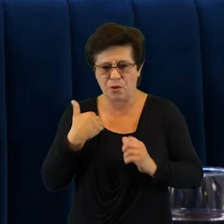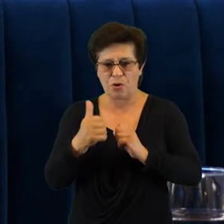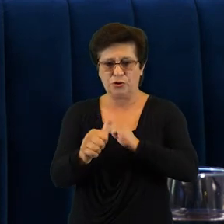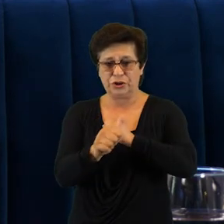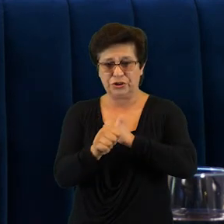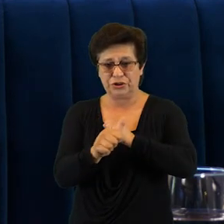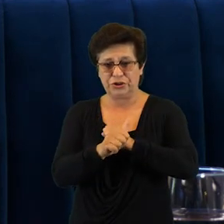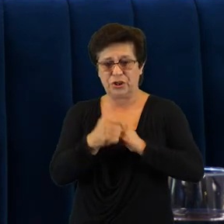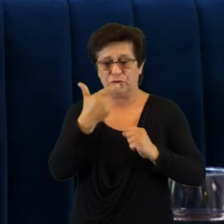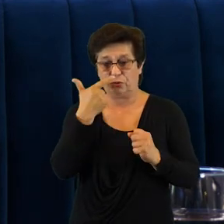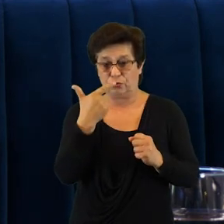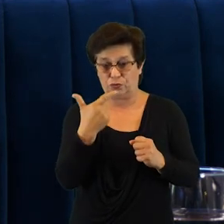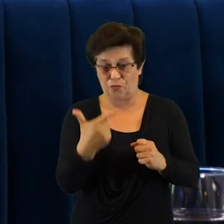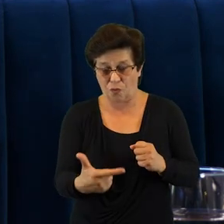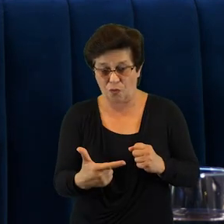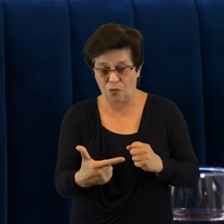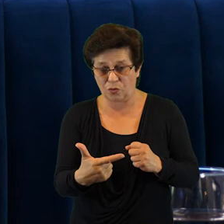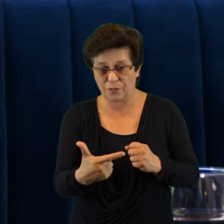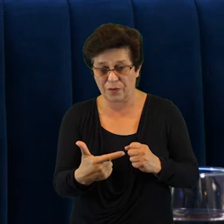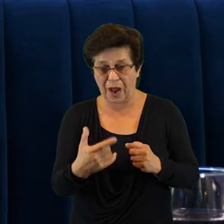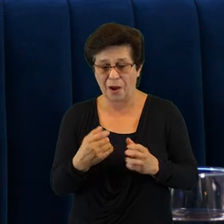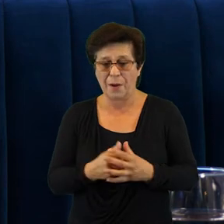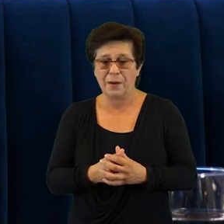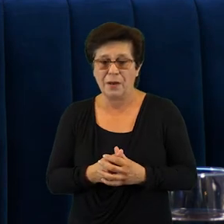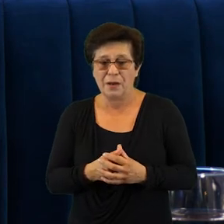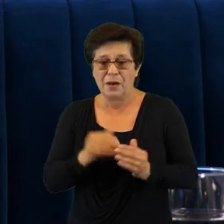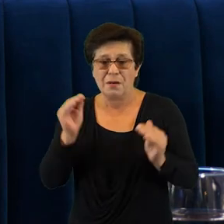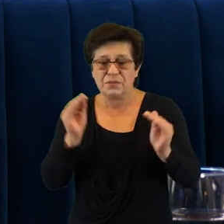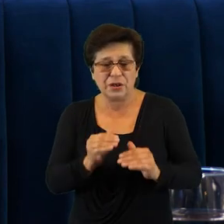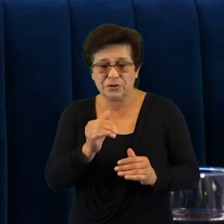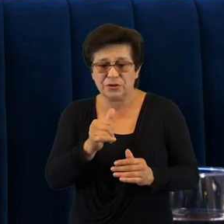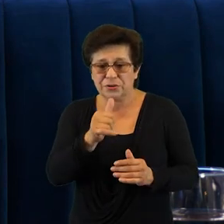Nijak się nie udało zmniejszyć ich do 50, bo bym musiał już po prostu,